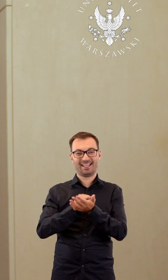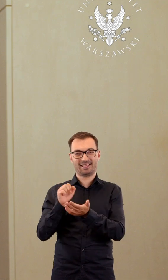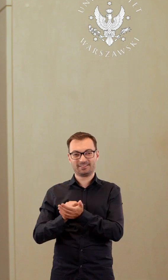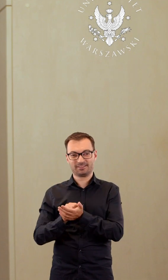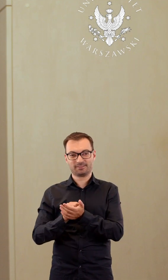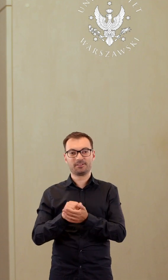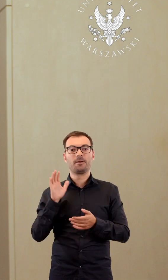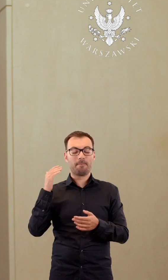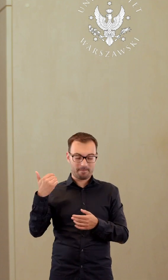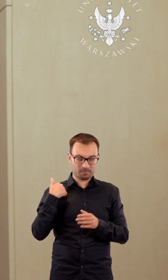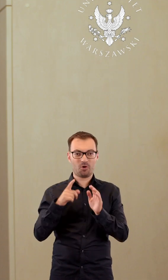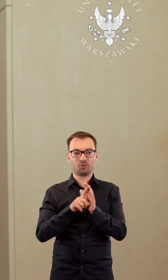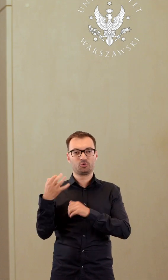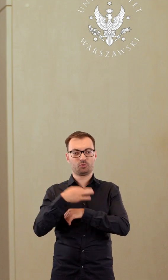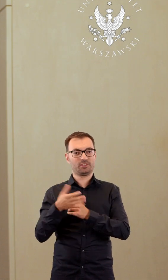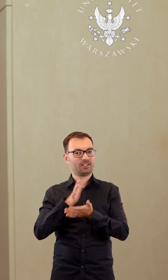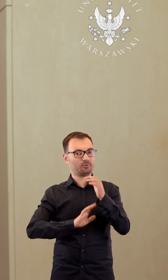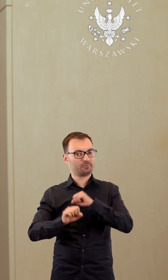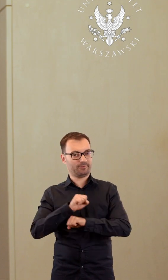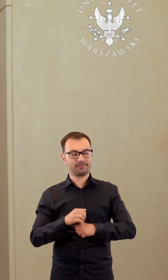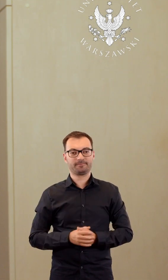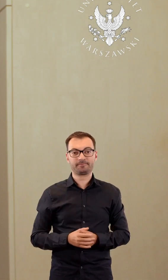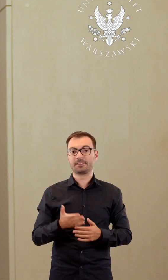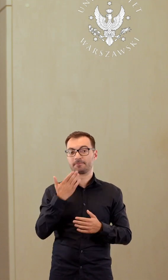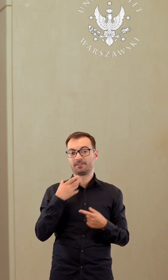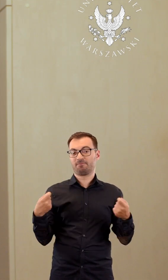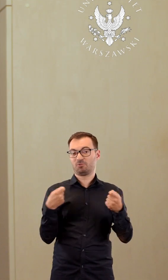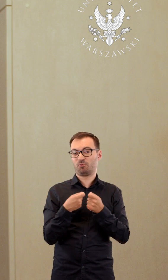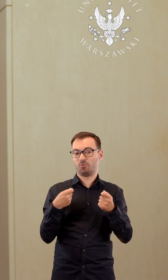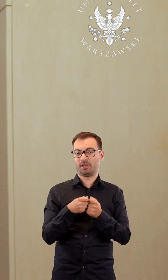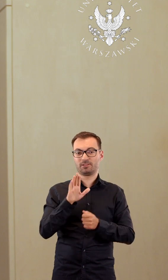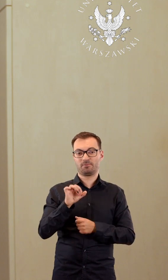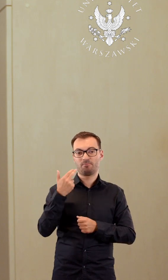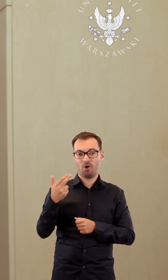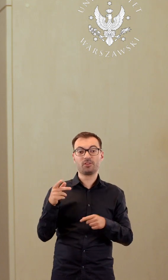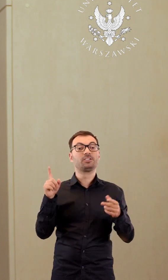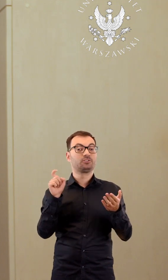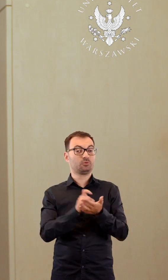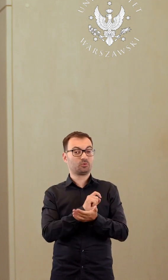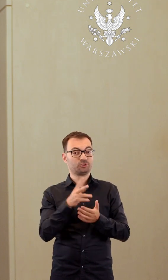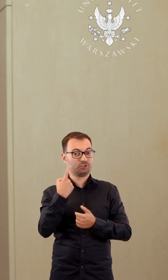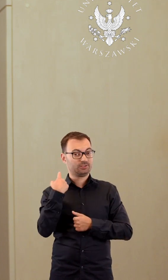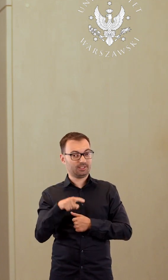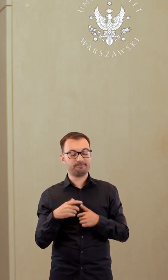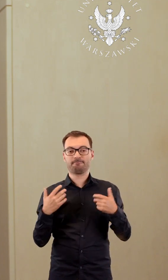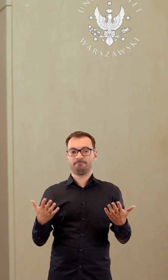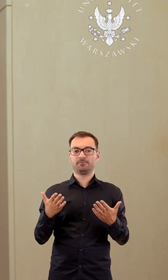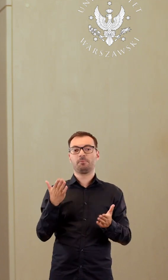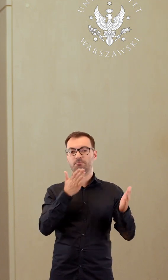mieli studentów z niepełnosprawnościami. Dzięki współpracy z BON-em i zastosowaniu druku 3D możliwe było przygotowanie pomocy,